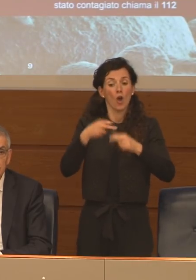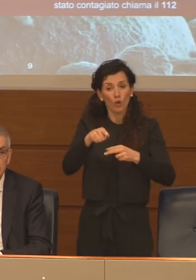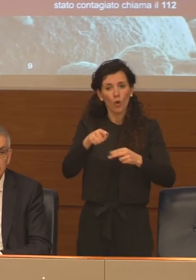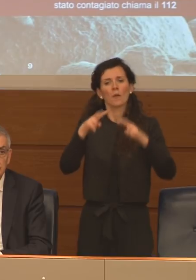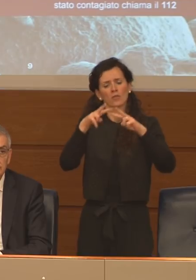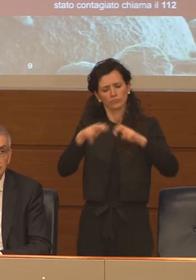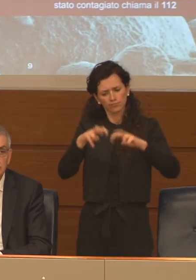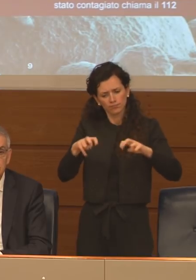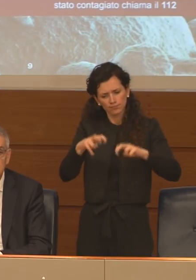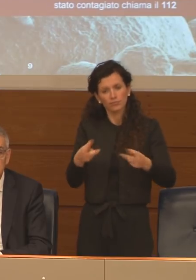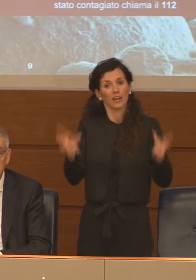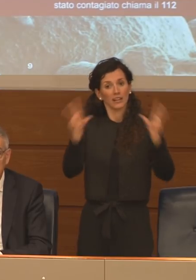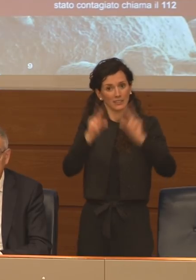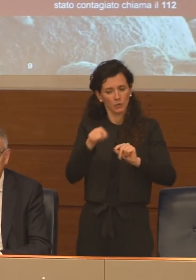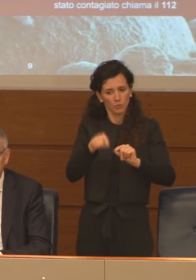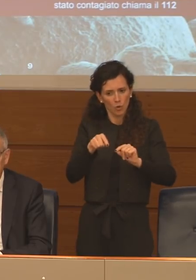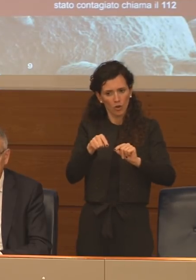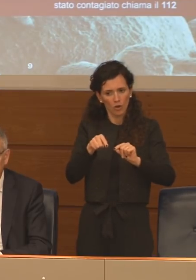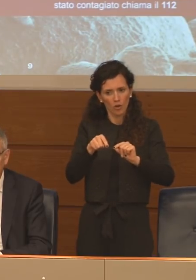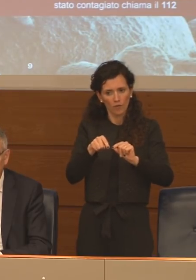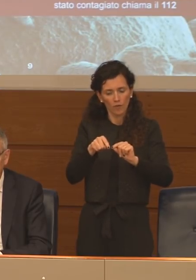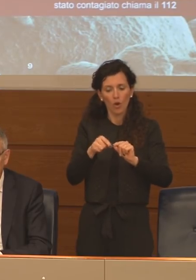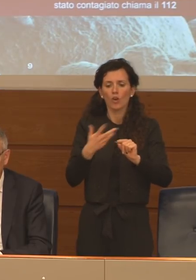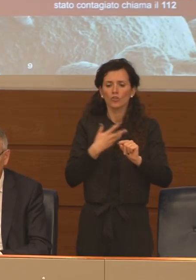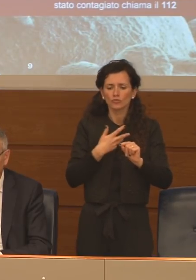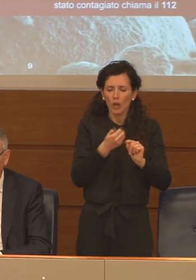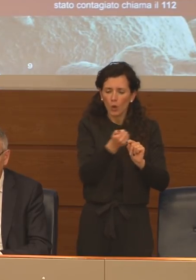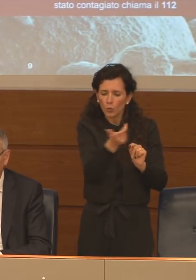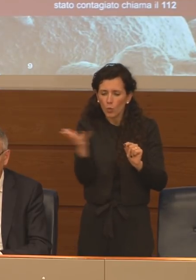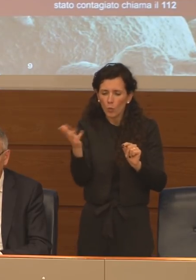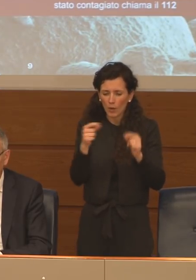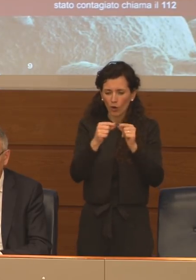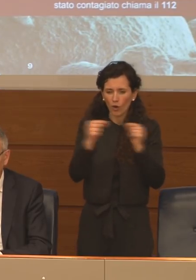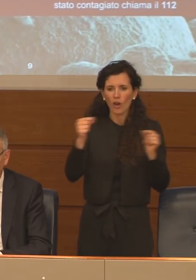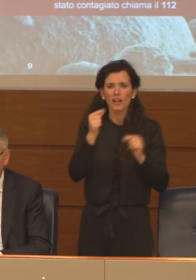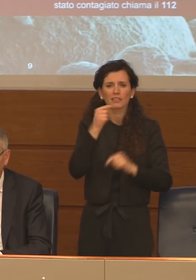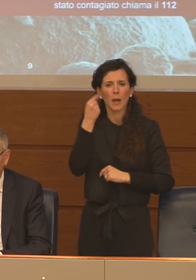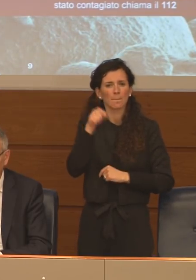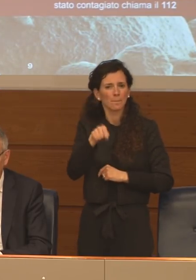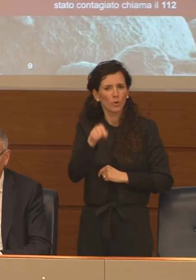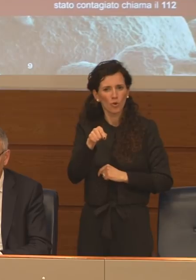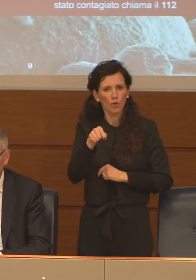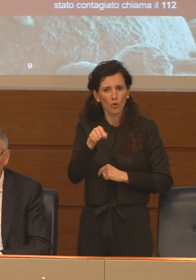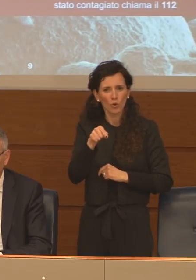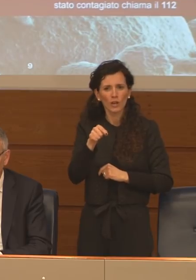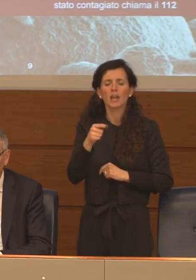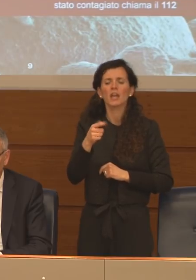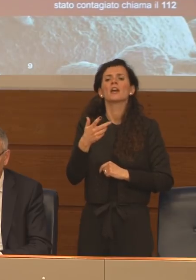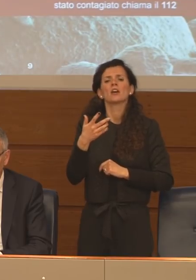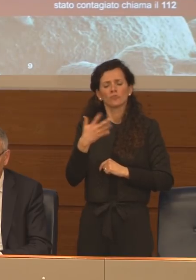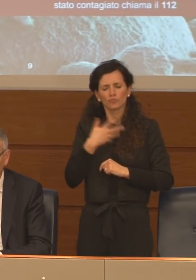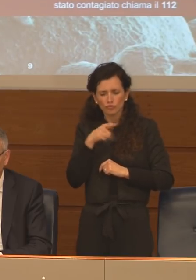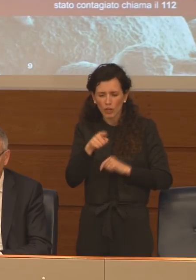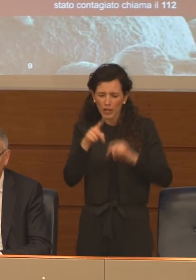c'è un numero di campioni che arrivano, c'è un potenziale di analisi che è dato